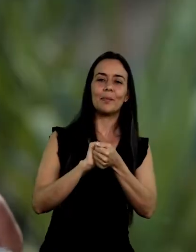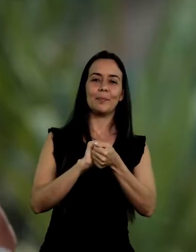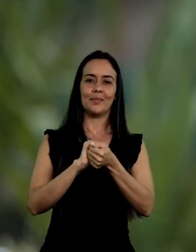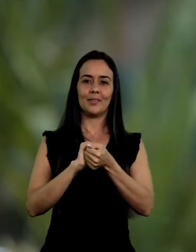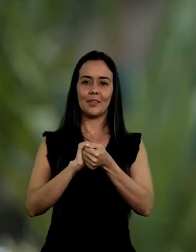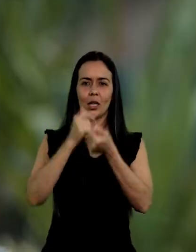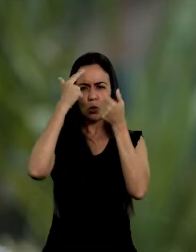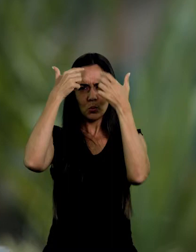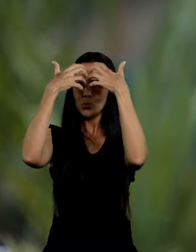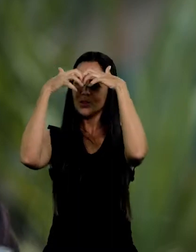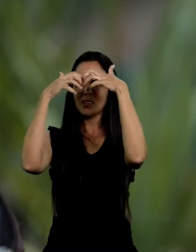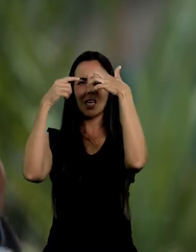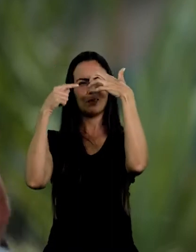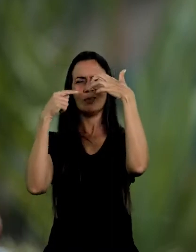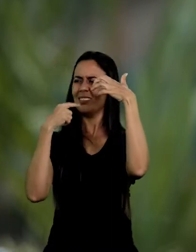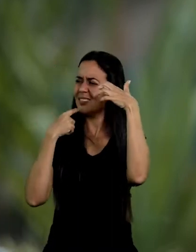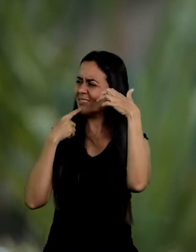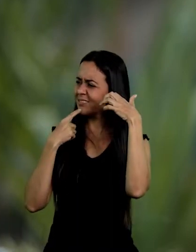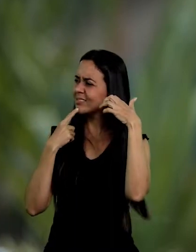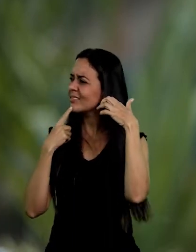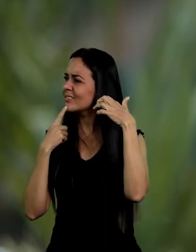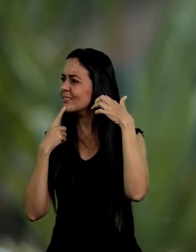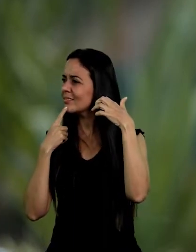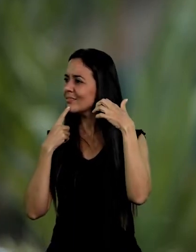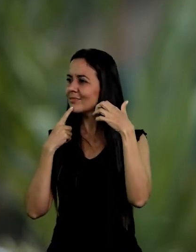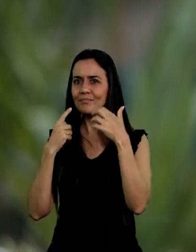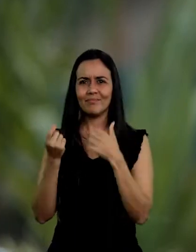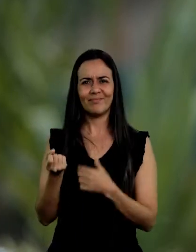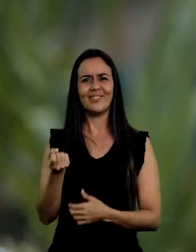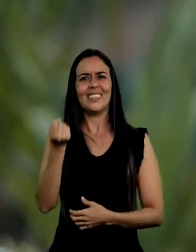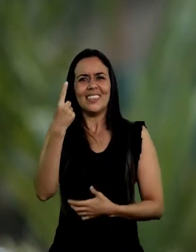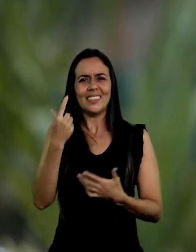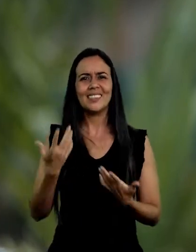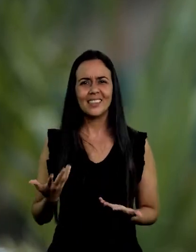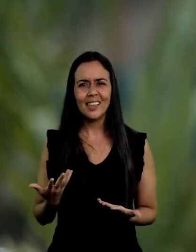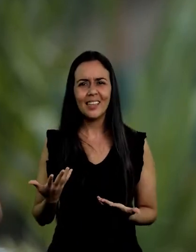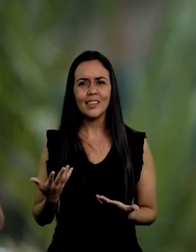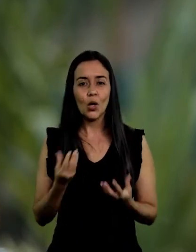vai reagir a essas novas dicas sociais, "social cues",